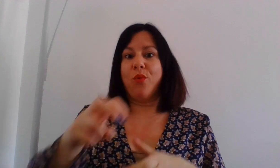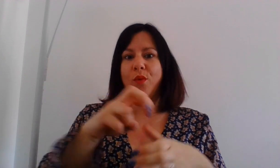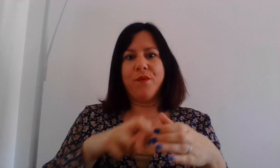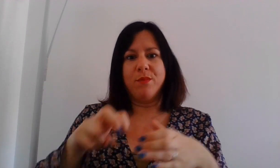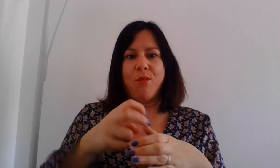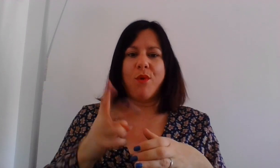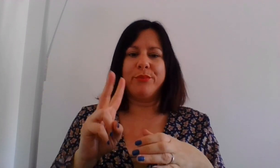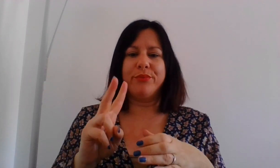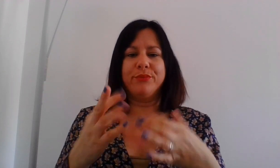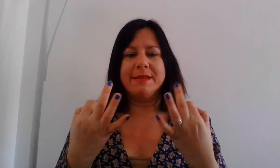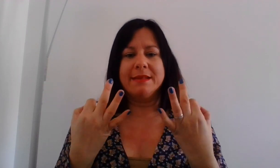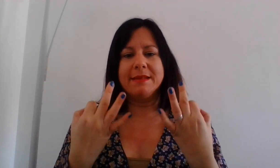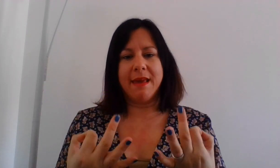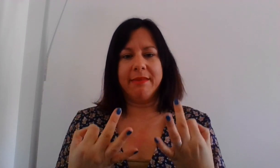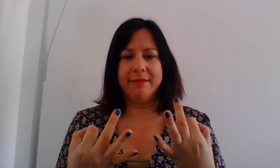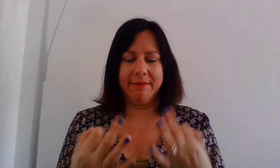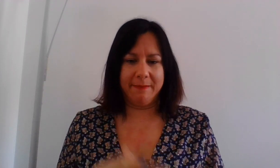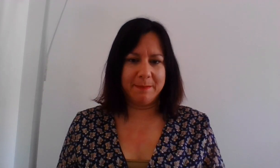Pendant le confinement, on peut être plus zen.